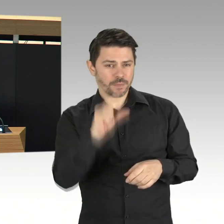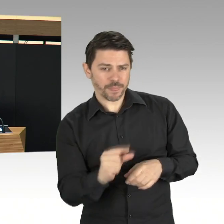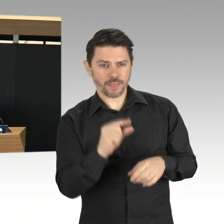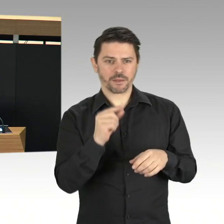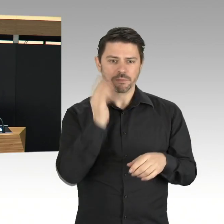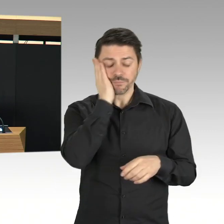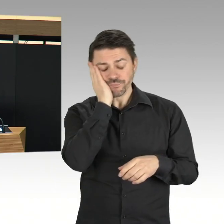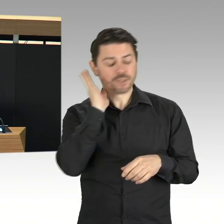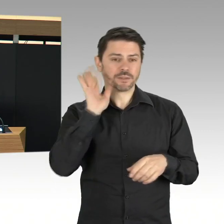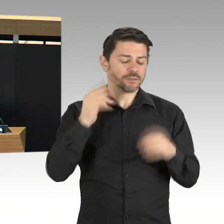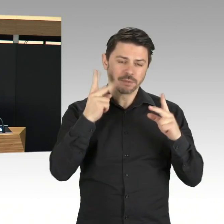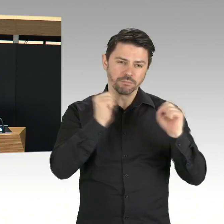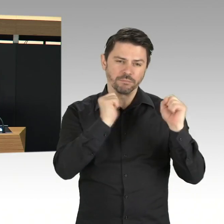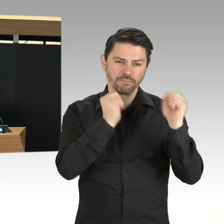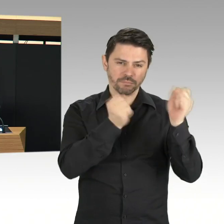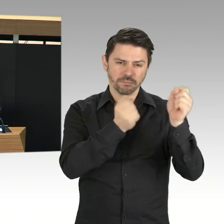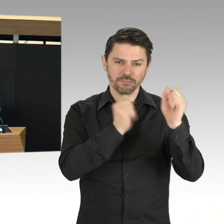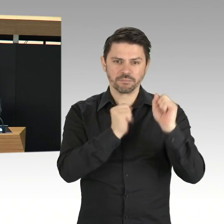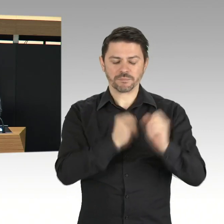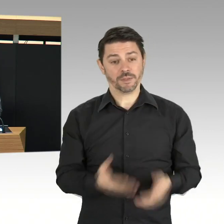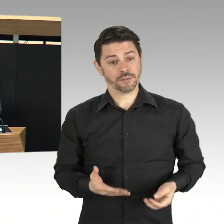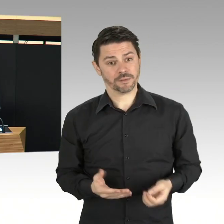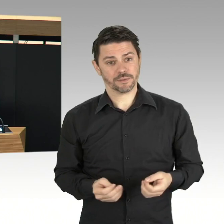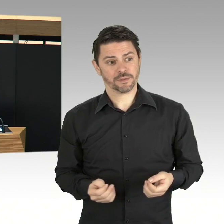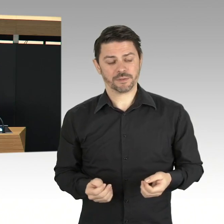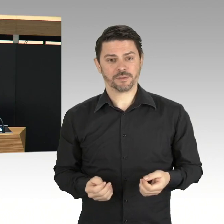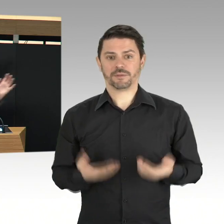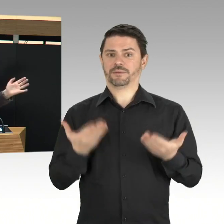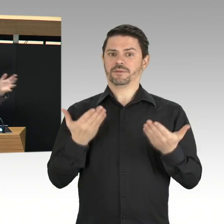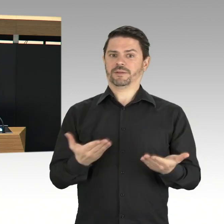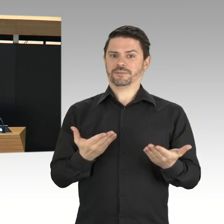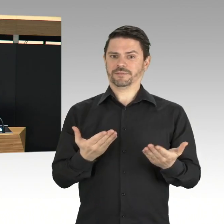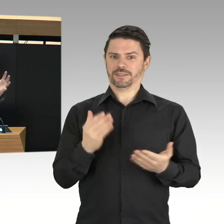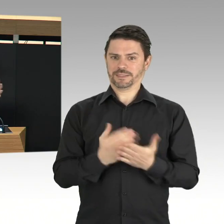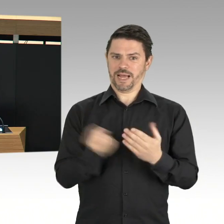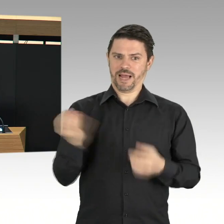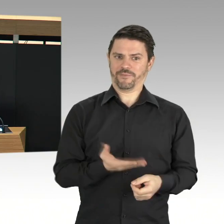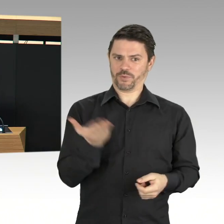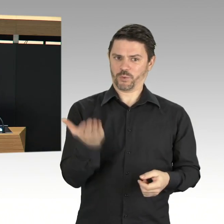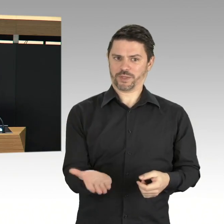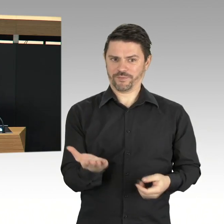Wir und damit meine ich die Politik insgesamt, ich schließe also mal das ganze Haus hier mit ein,